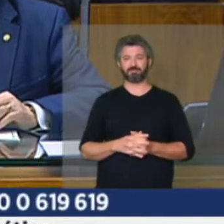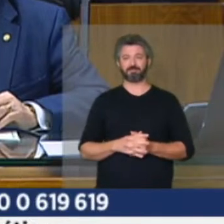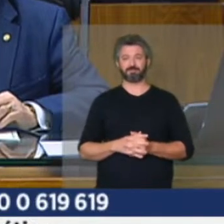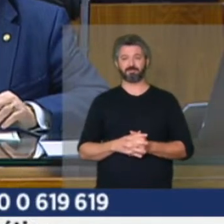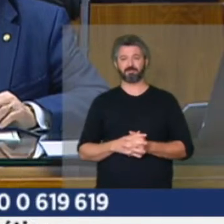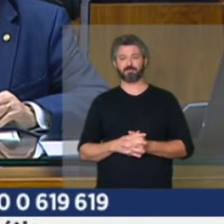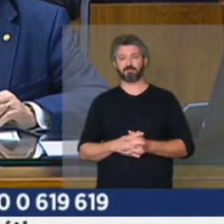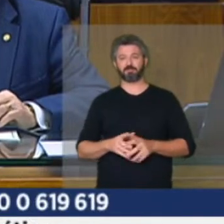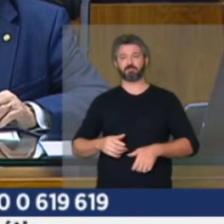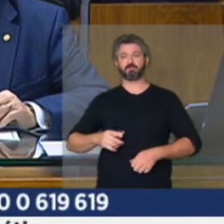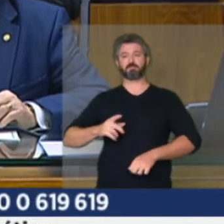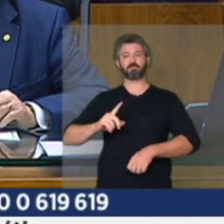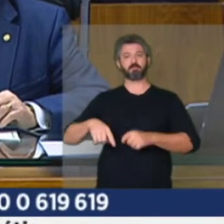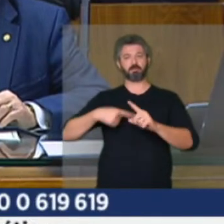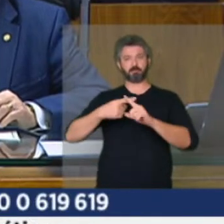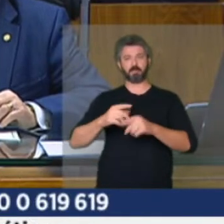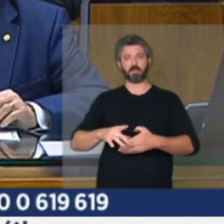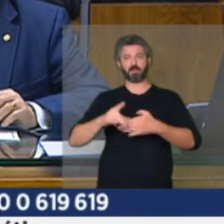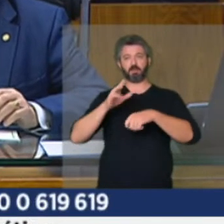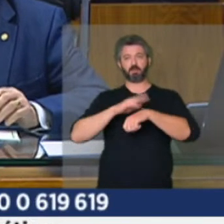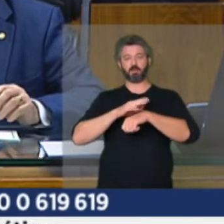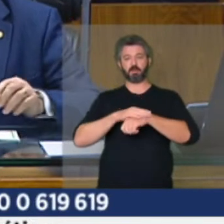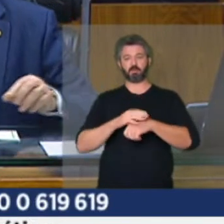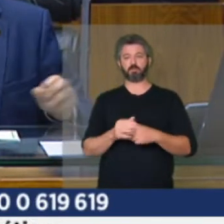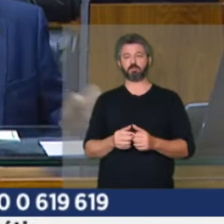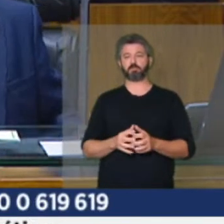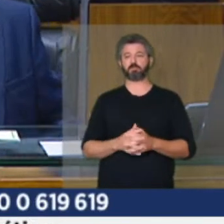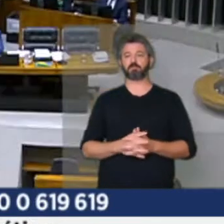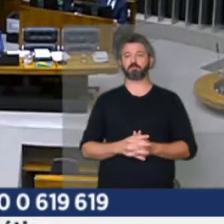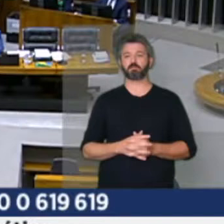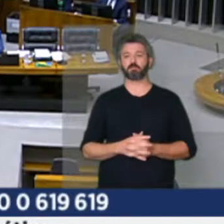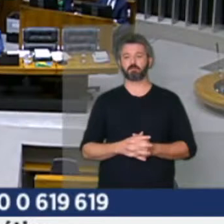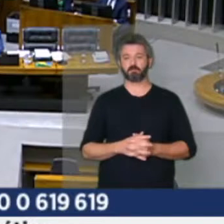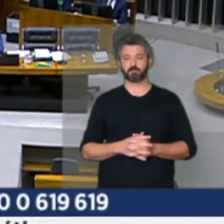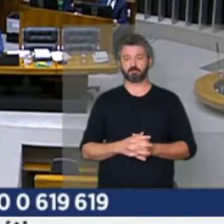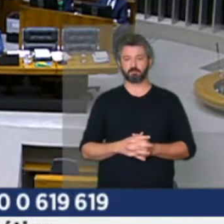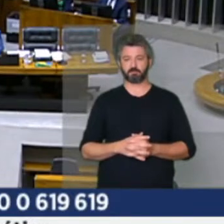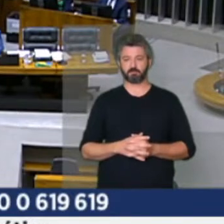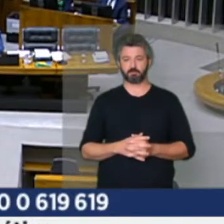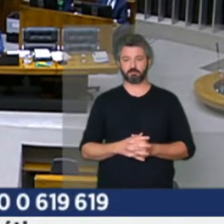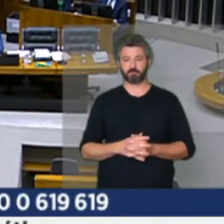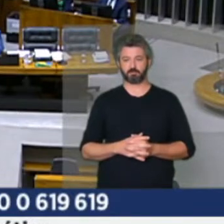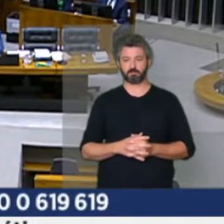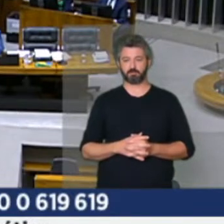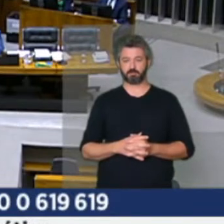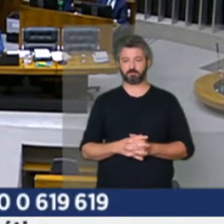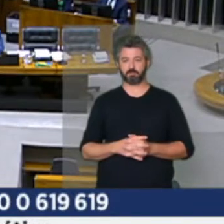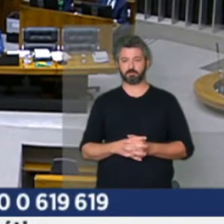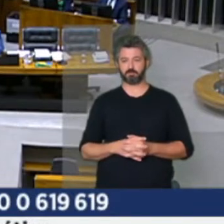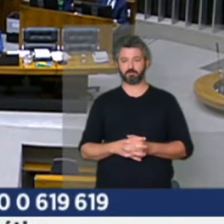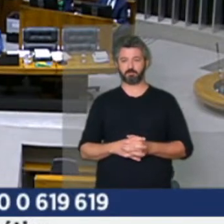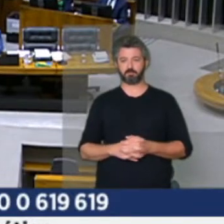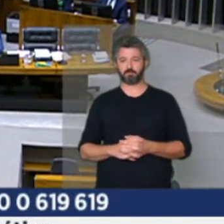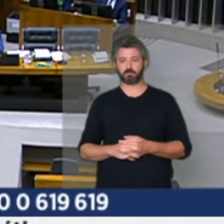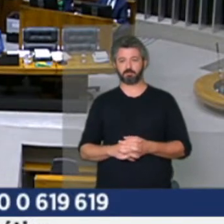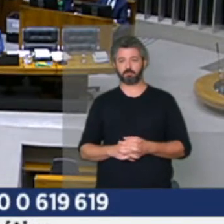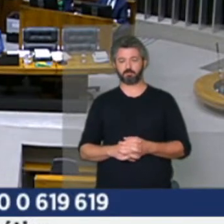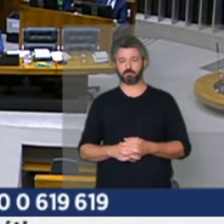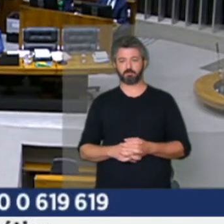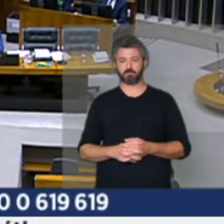ORIENTAR, MAS QUERO JUNTAR COM O TEMPO DE LÍDER. [DEPUTADO]: PRESIDENTE, PELO PL. [DEPUTADO]: PELO PDT ENTÃO, AGRADECENDO AO